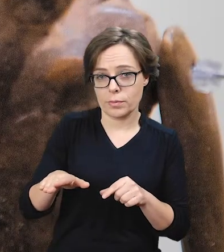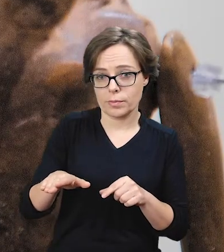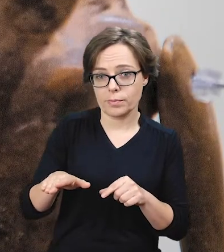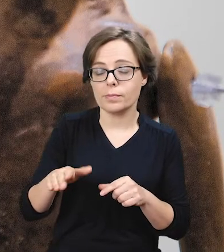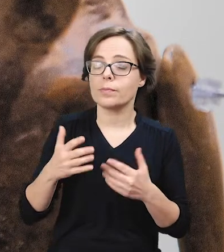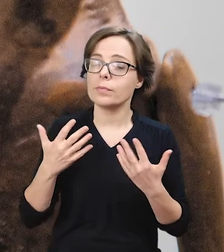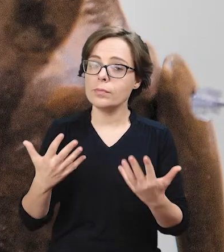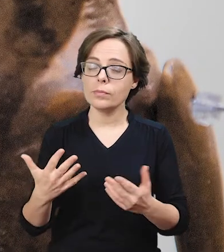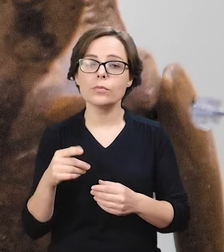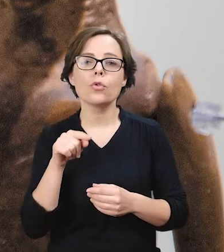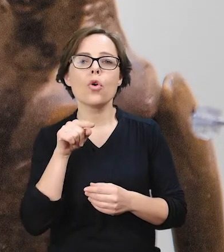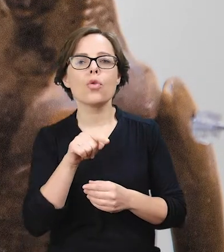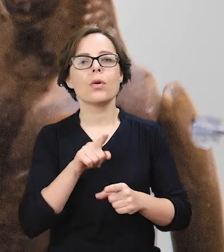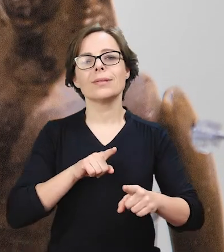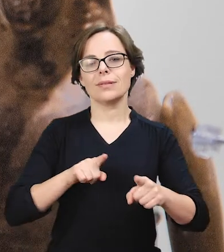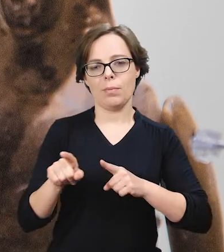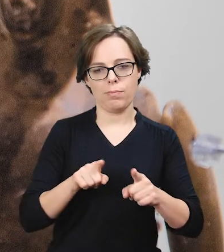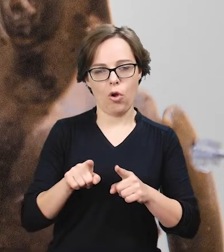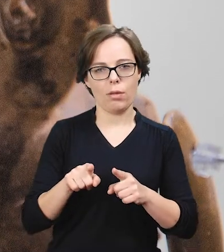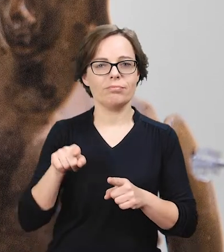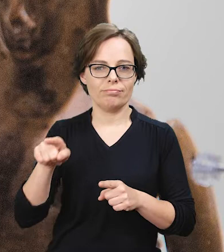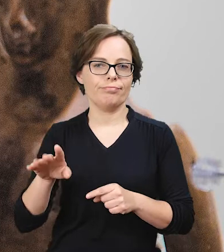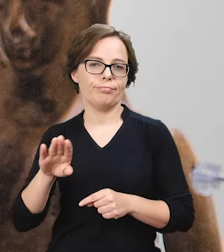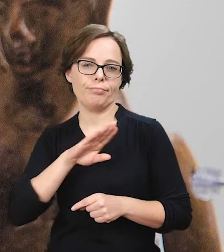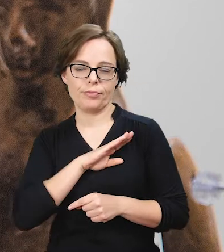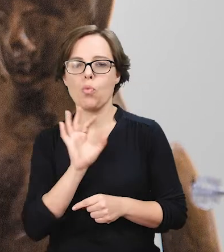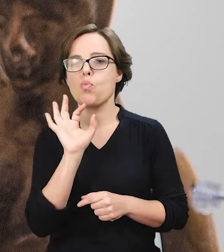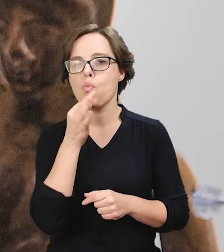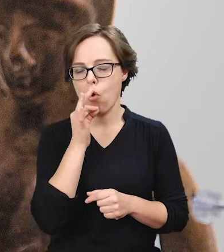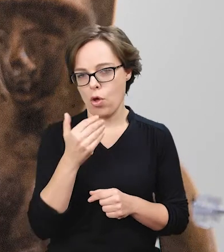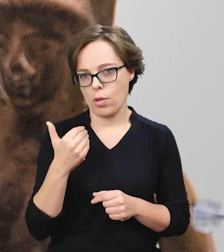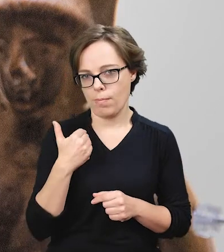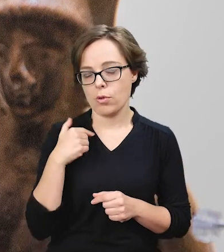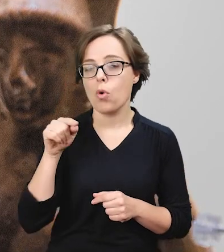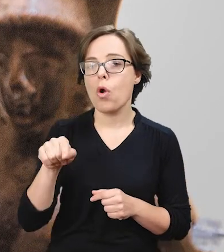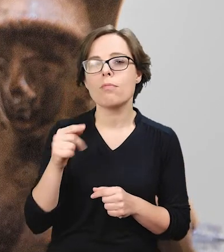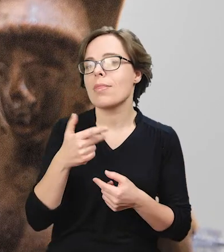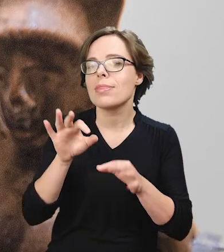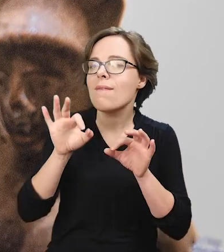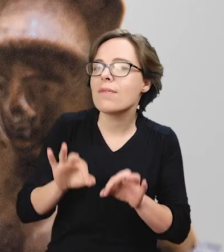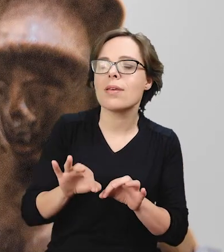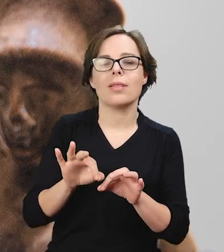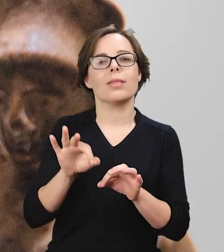Jest to oznaką ich przedwczesnej śmierci, niewinności lub dziewictwa.